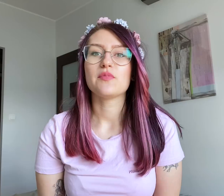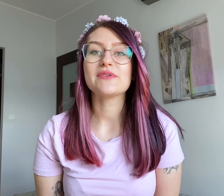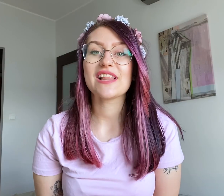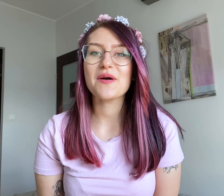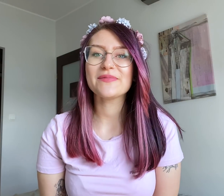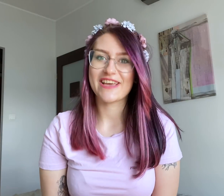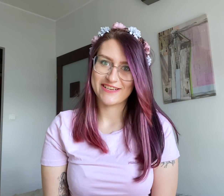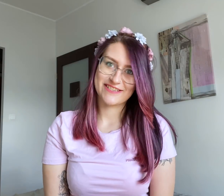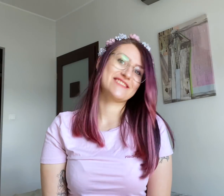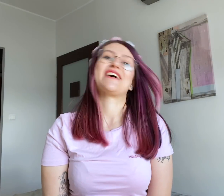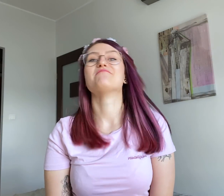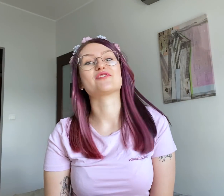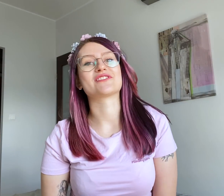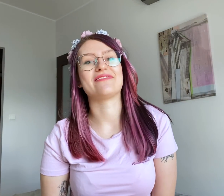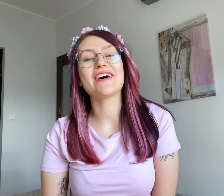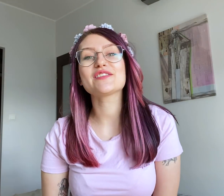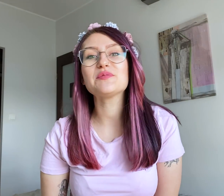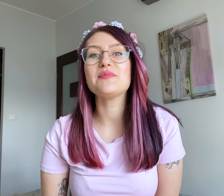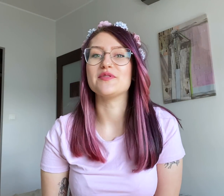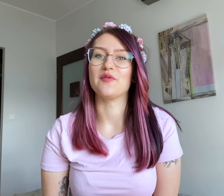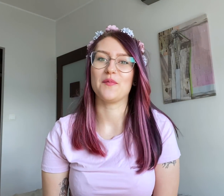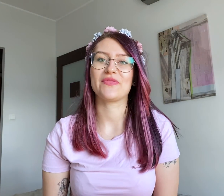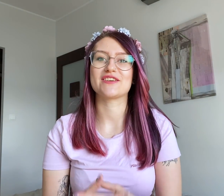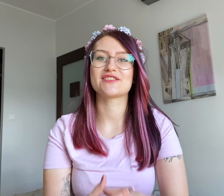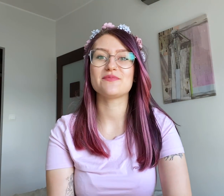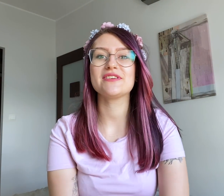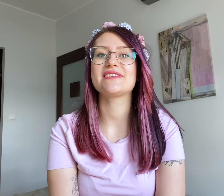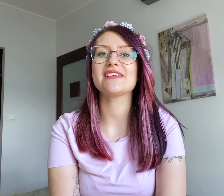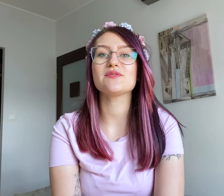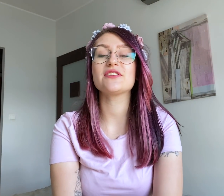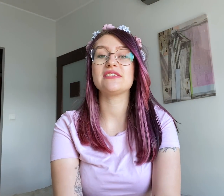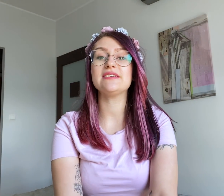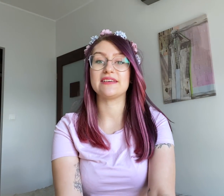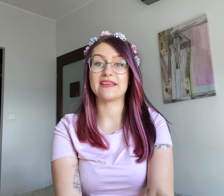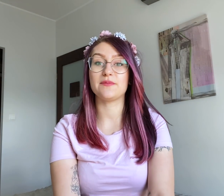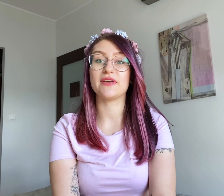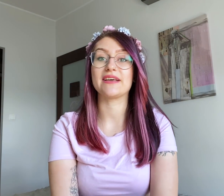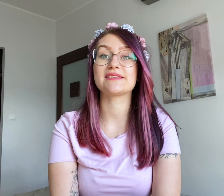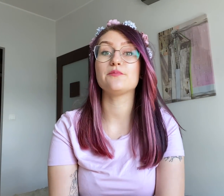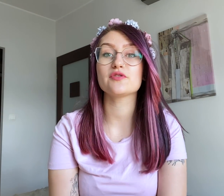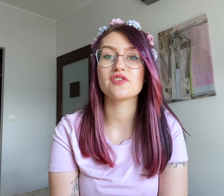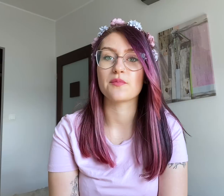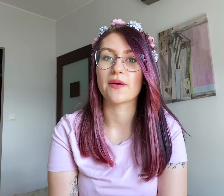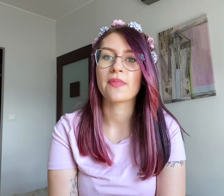Pomyślałam też, że może warto by było, żebyście zobaczyli, na jakim ja jestem poziomie.